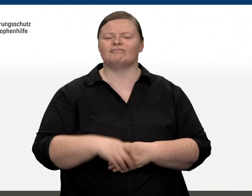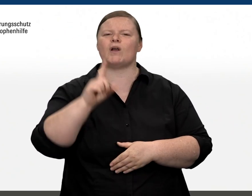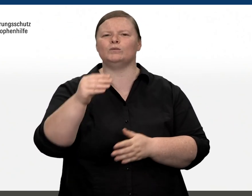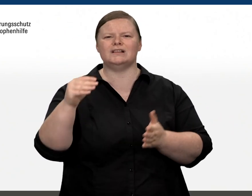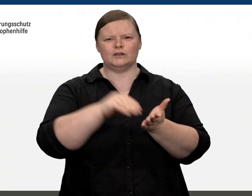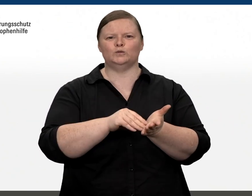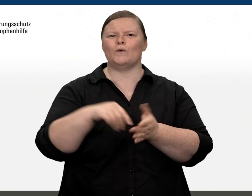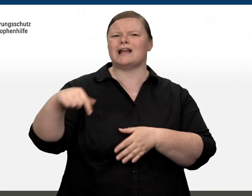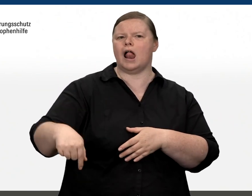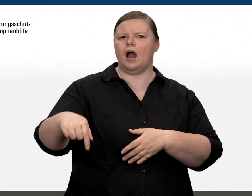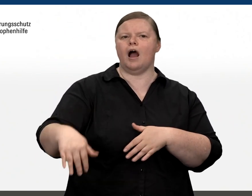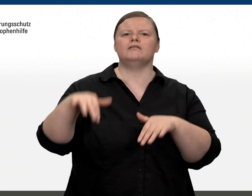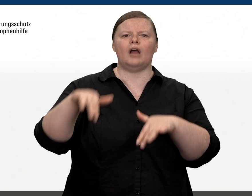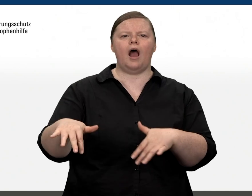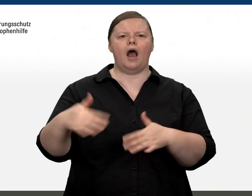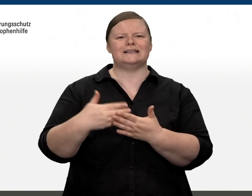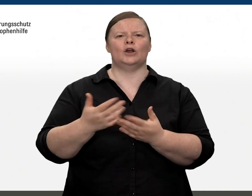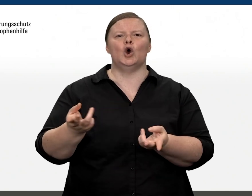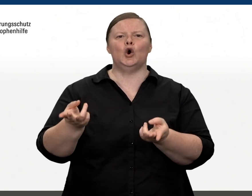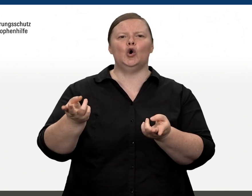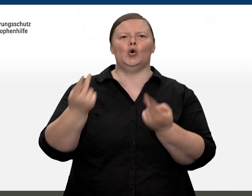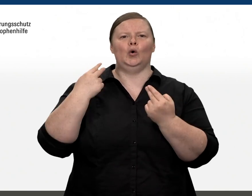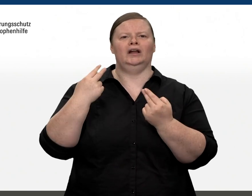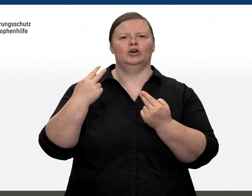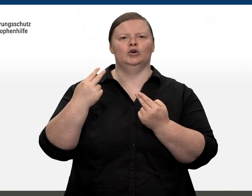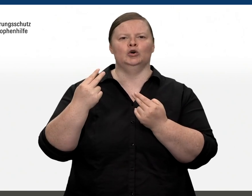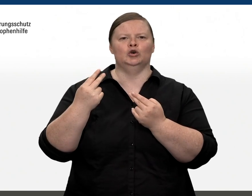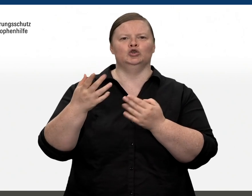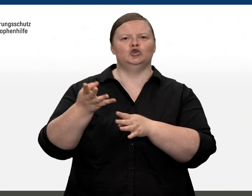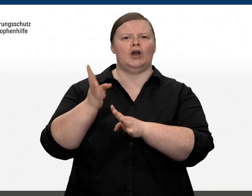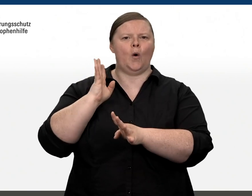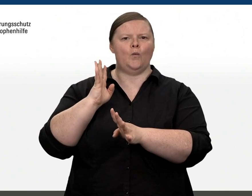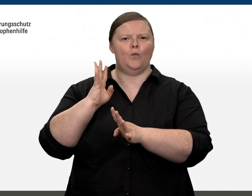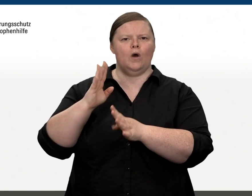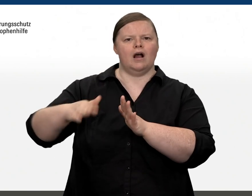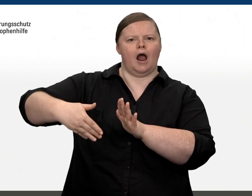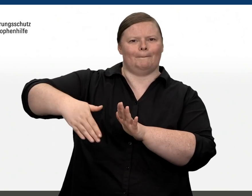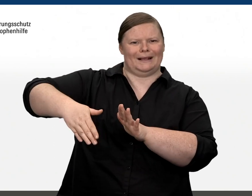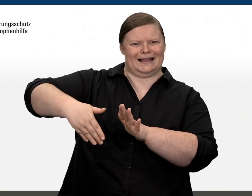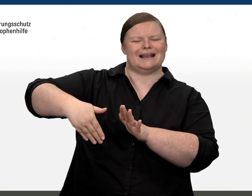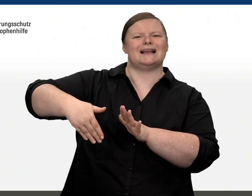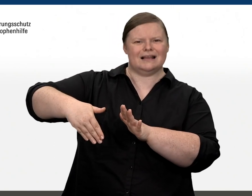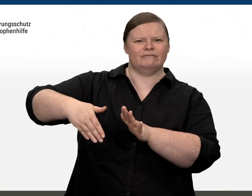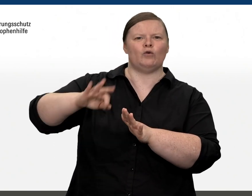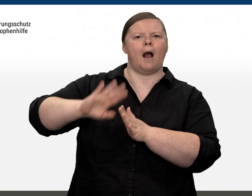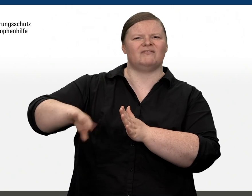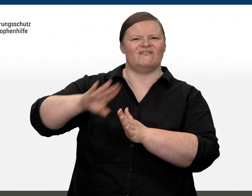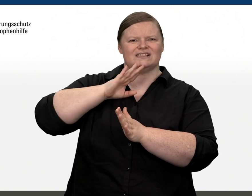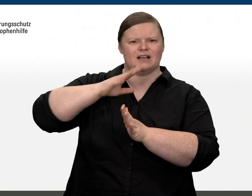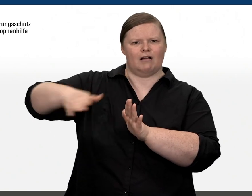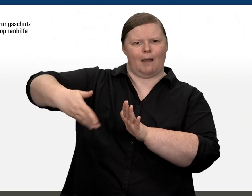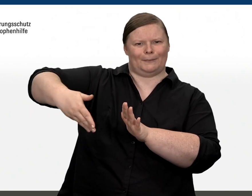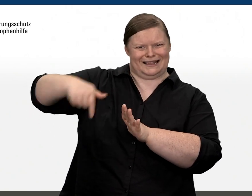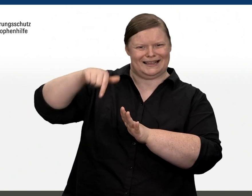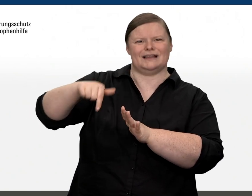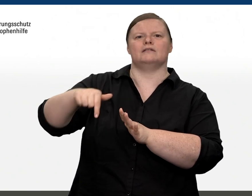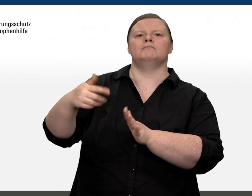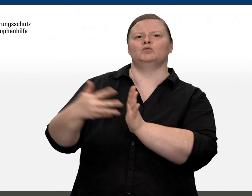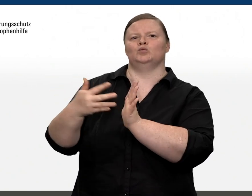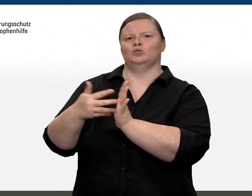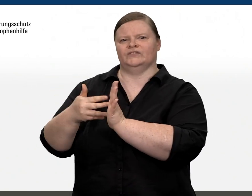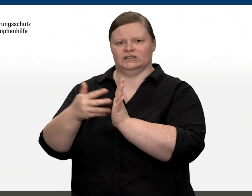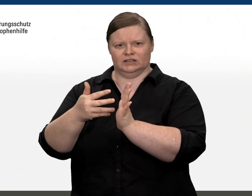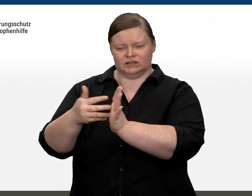Überprüfen Sie die Rückstauklappen im Keller bevor